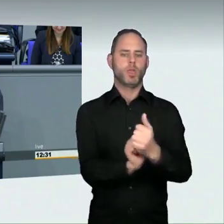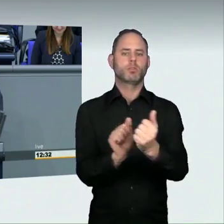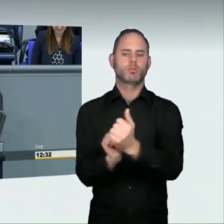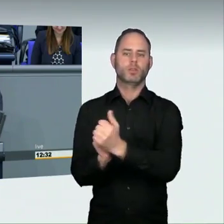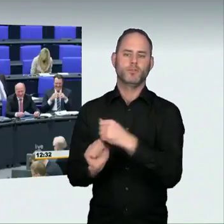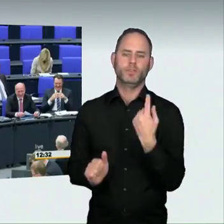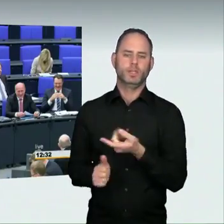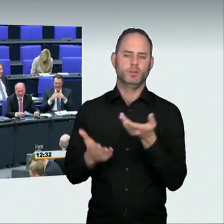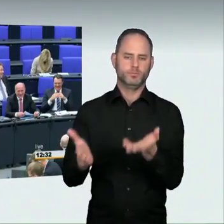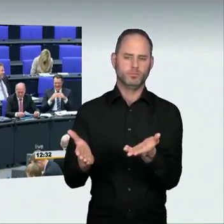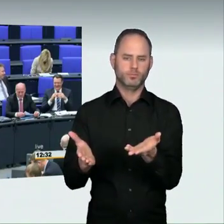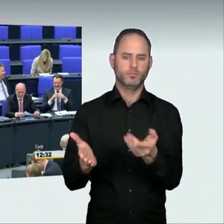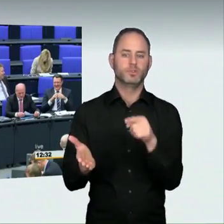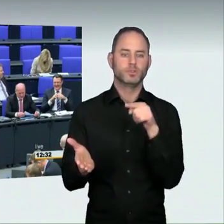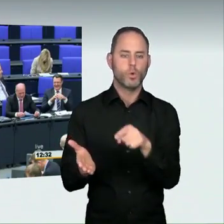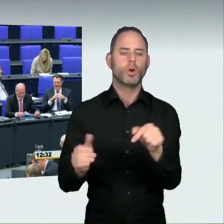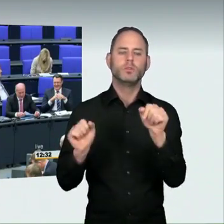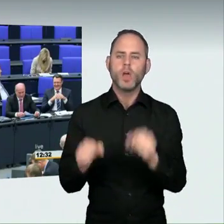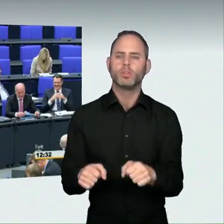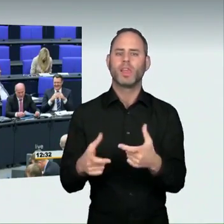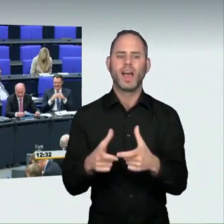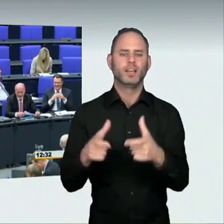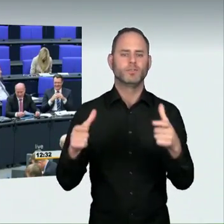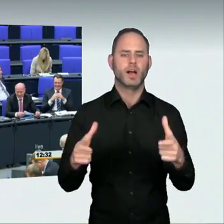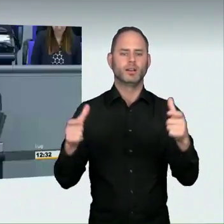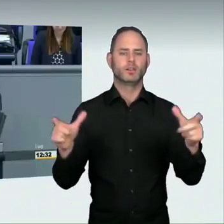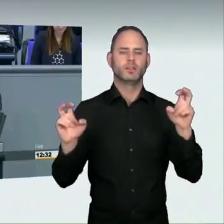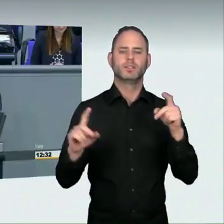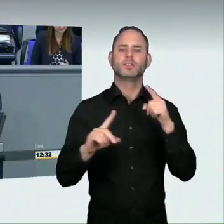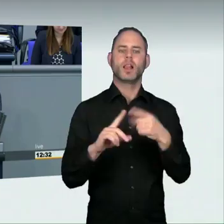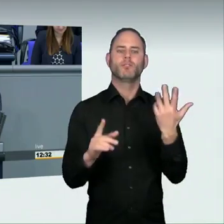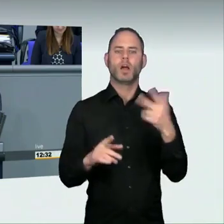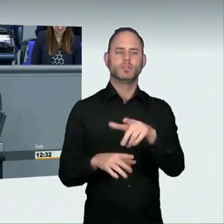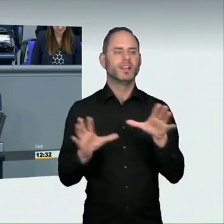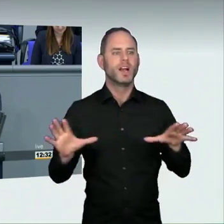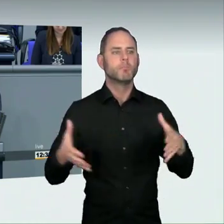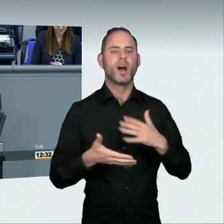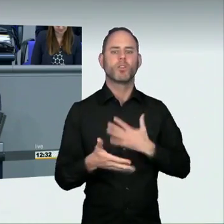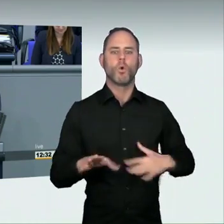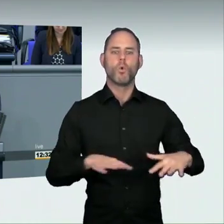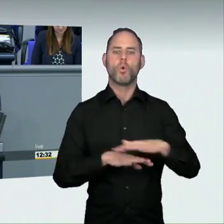aber das Thema ist wirklich ernst. Es geht tatsächlich um den sozialen Frieden in unserem Land; das ist ja schon deutlich